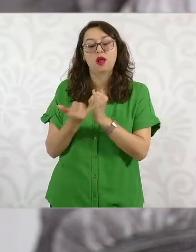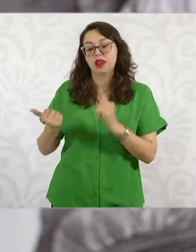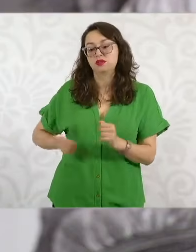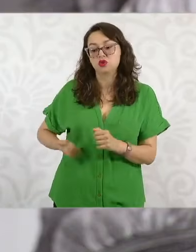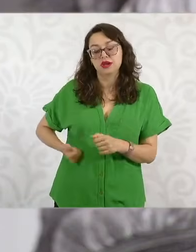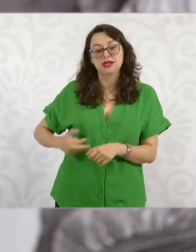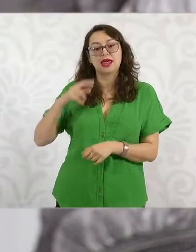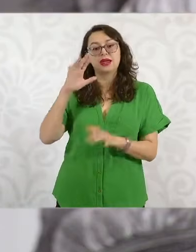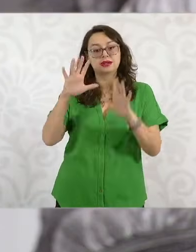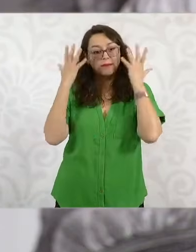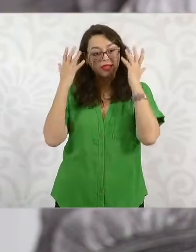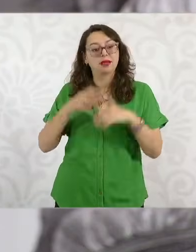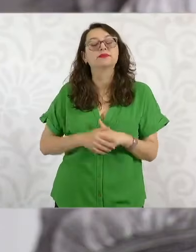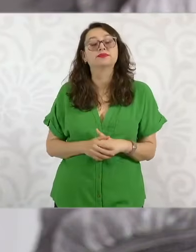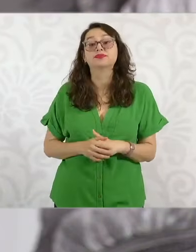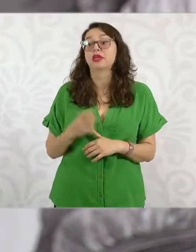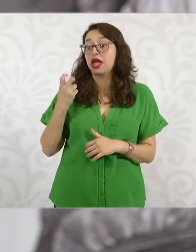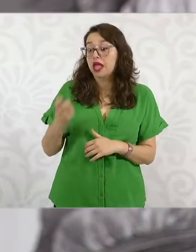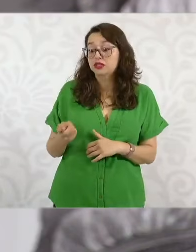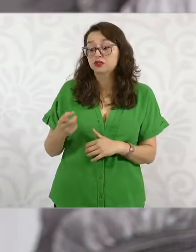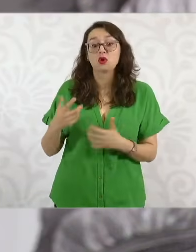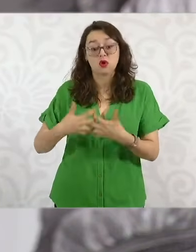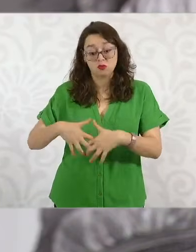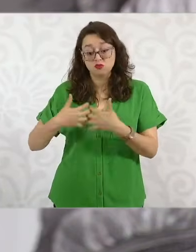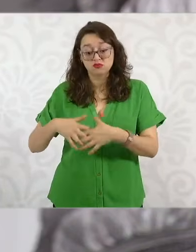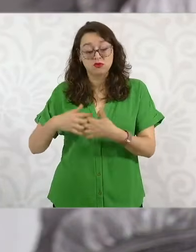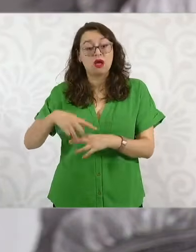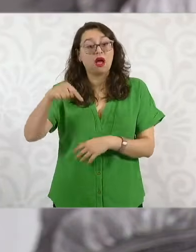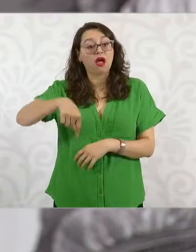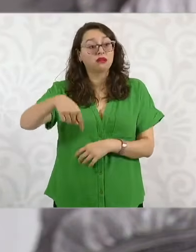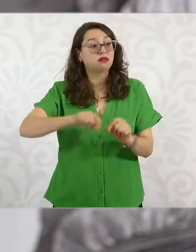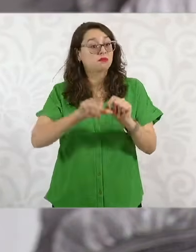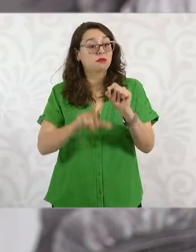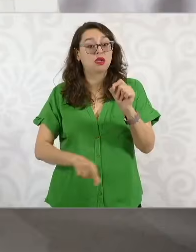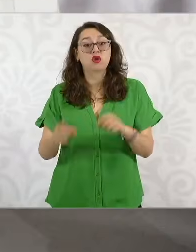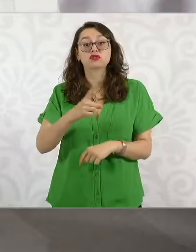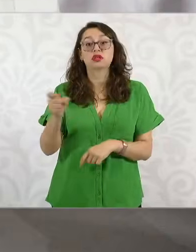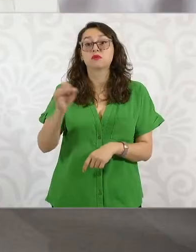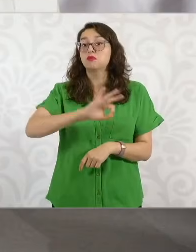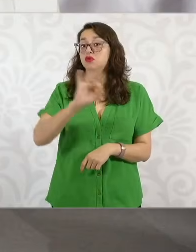Su puesta en marcha podría cubrir el 100% de los pacientes mexicanos que requieren el medicamento